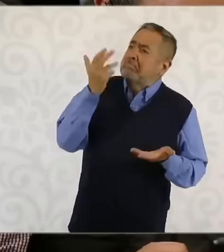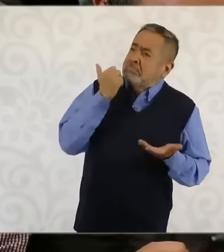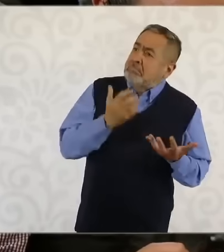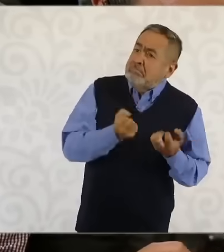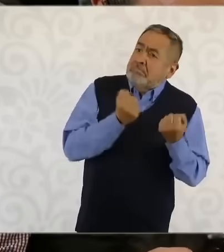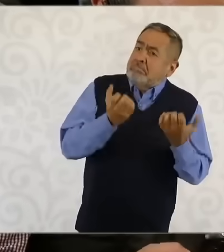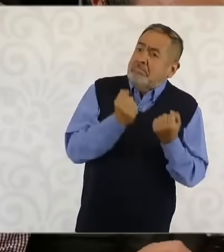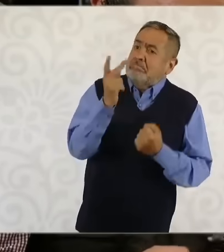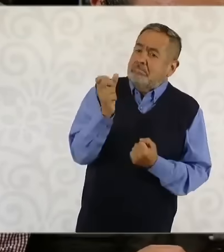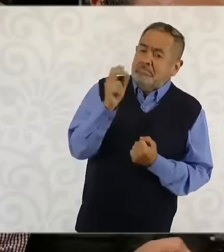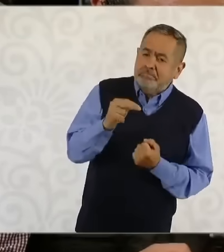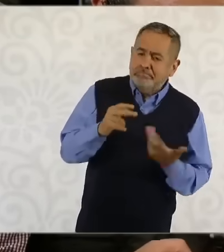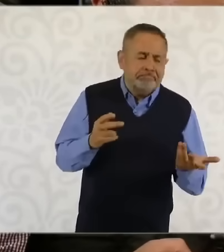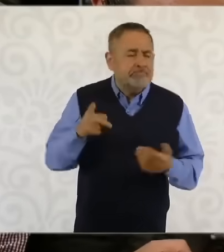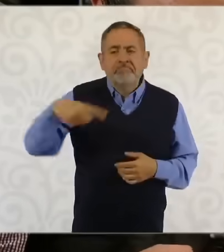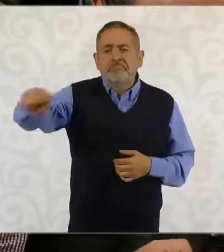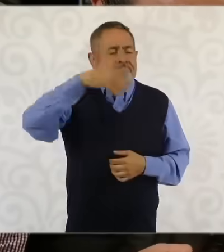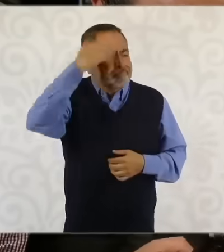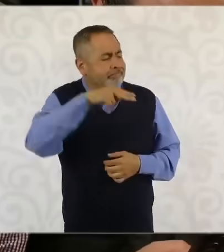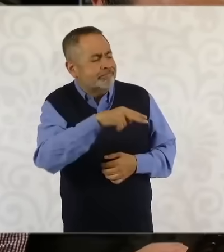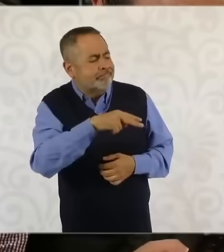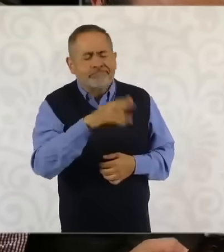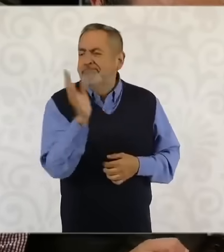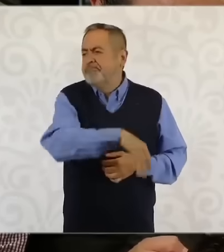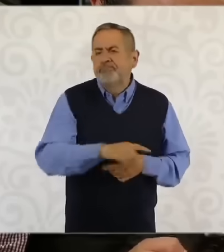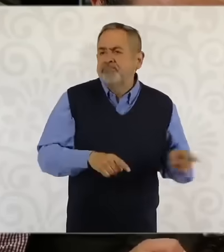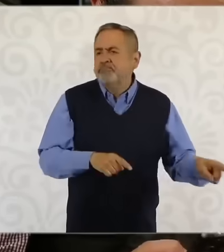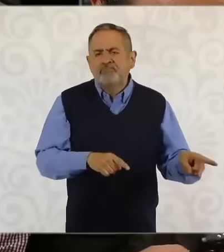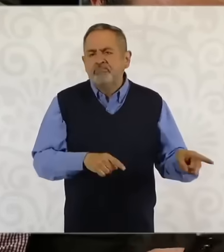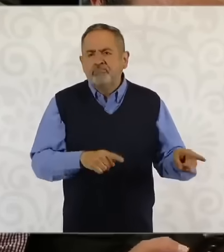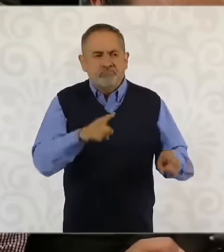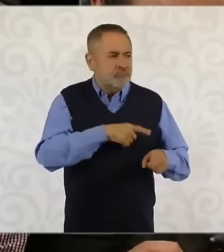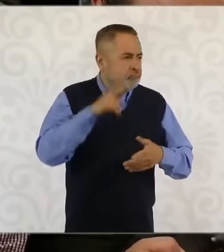obviamente pues el pueblo sabe que no son este que no están luchando por sus intereses ¿verdad